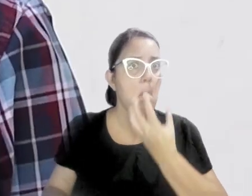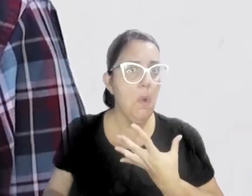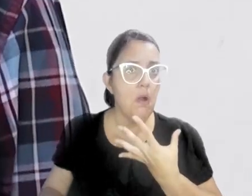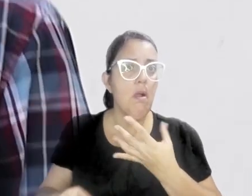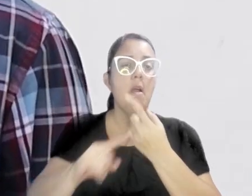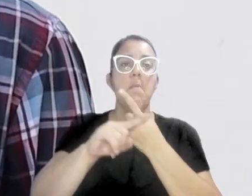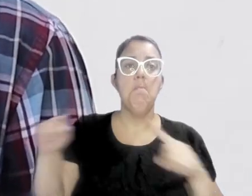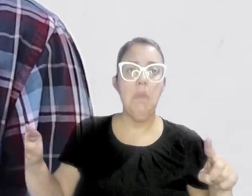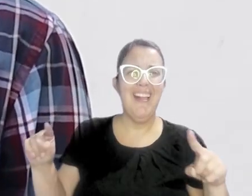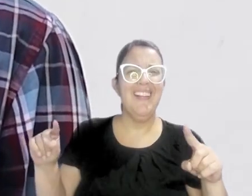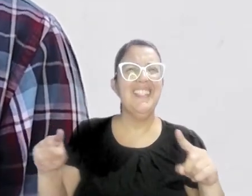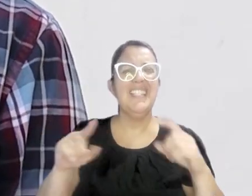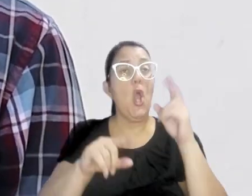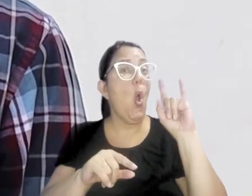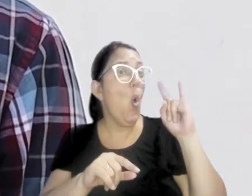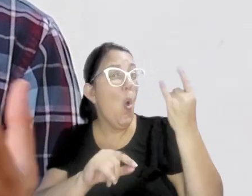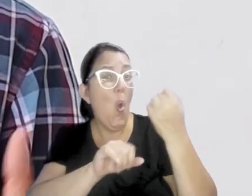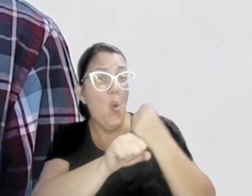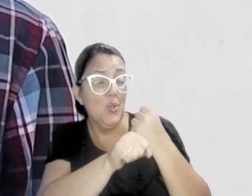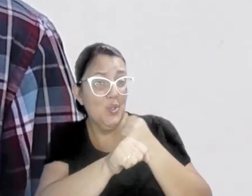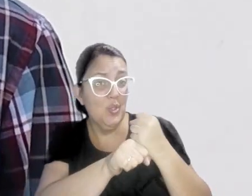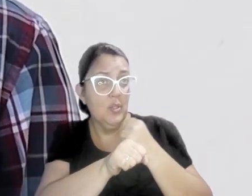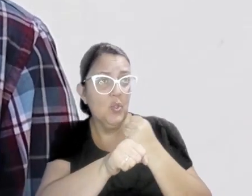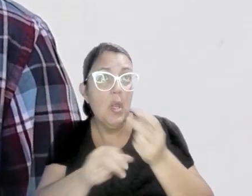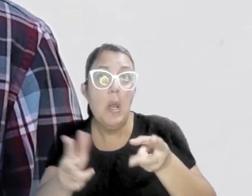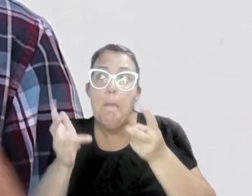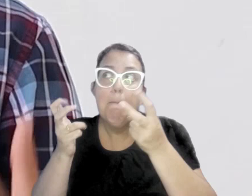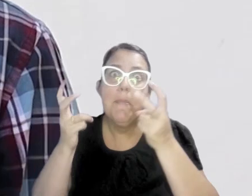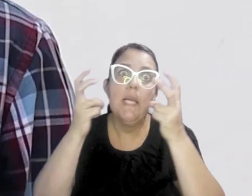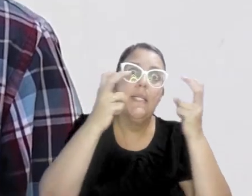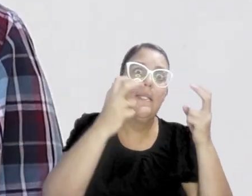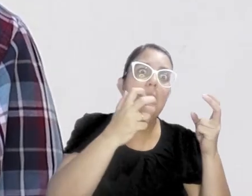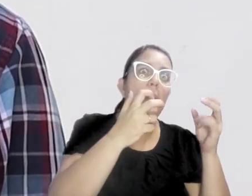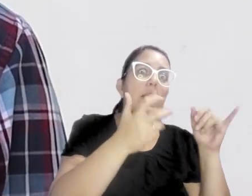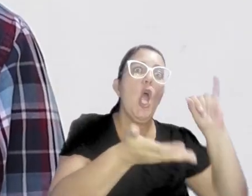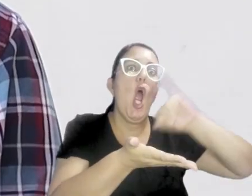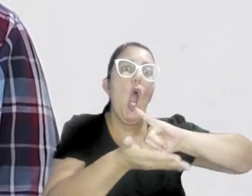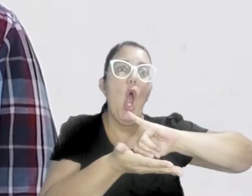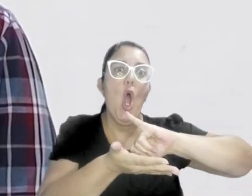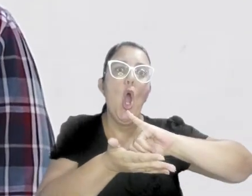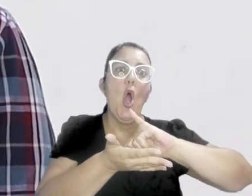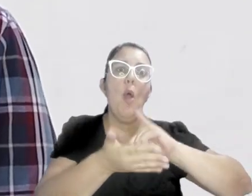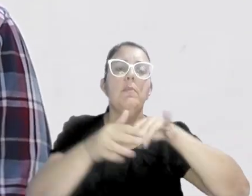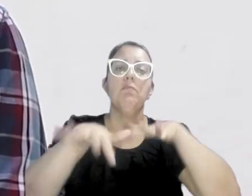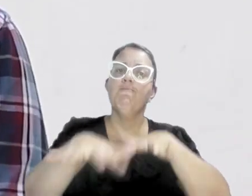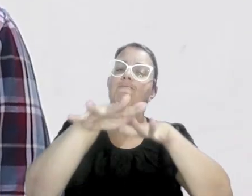Mas recentemente, nos últimos anos, o licenciamento começou a se ver cada vez mais objeto de uma campanha de reforma,